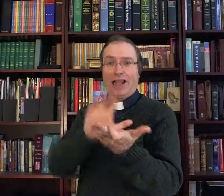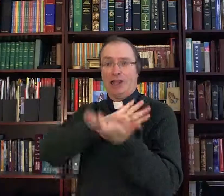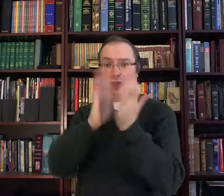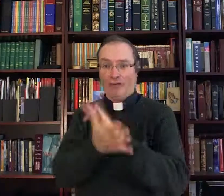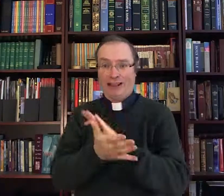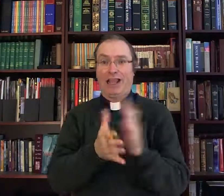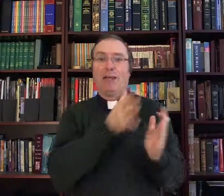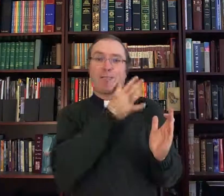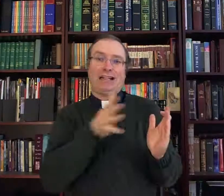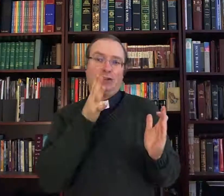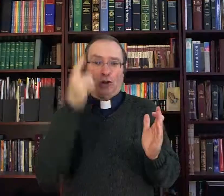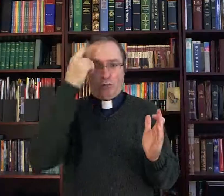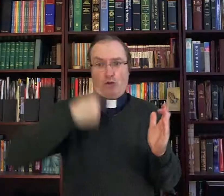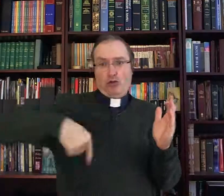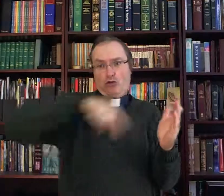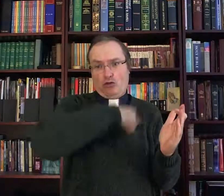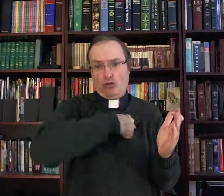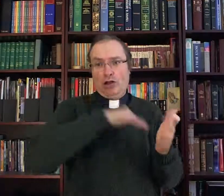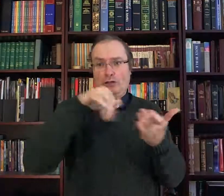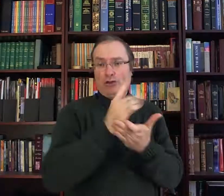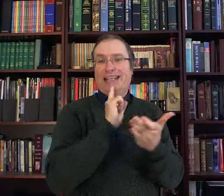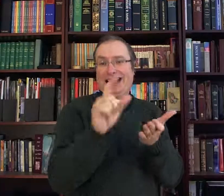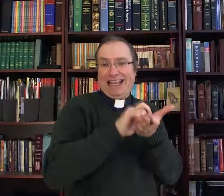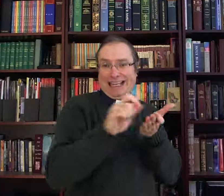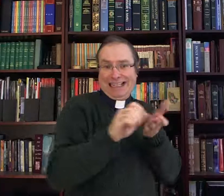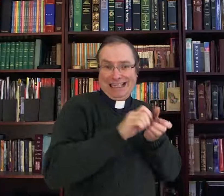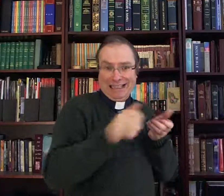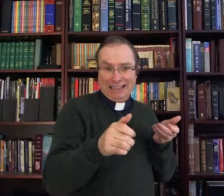en devenant malédiction pour nous, puisqu’il est écrit: